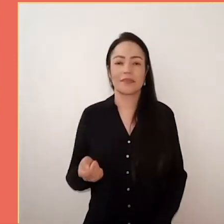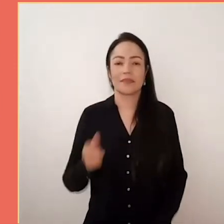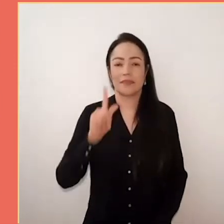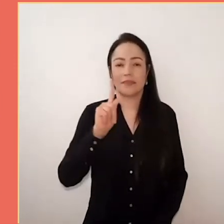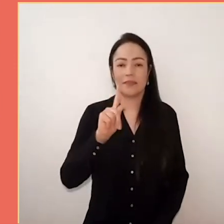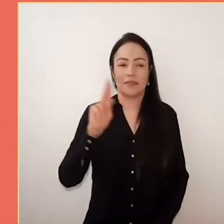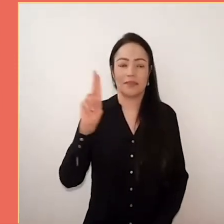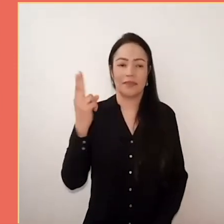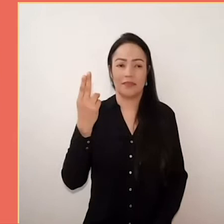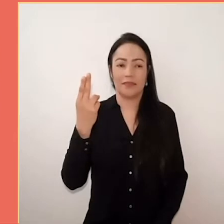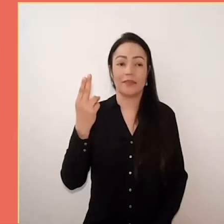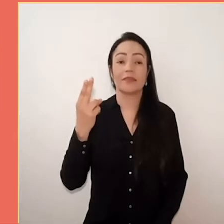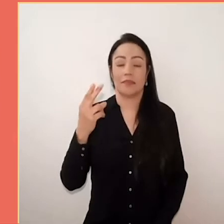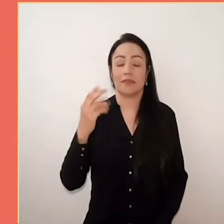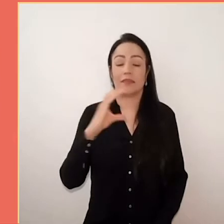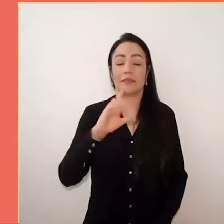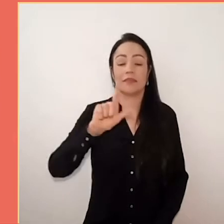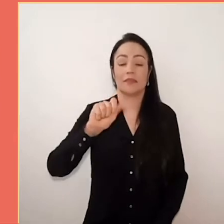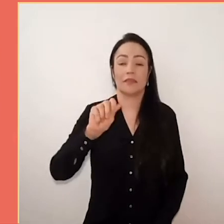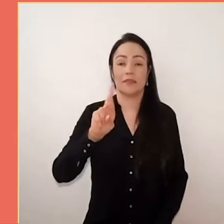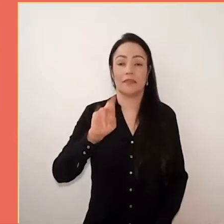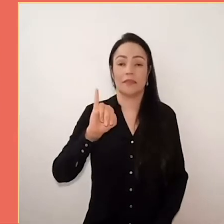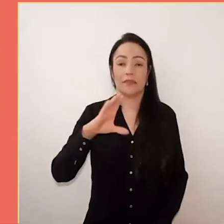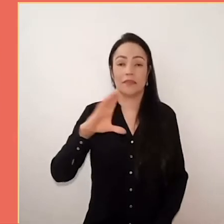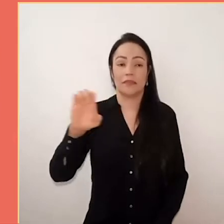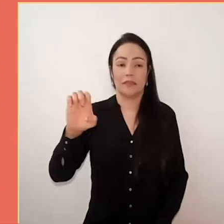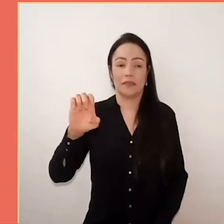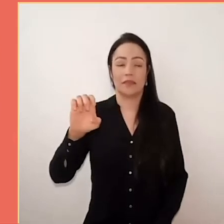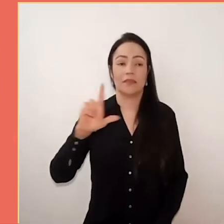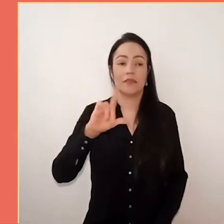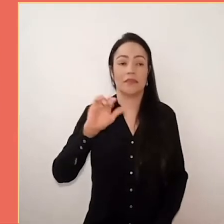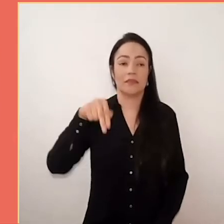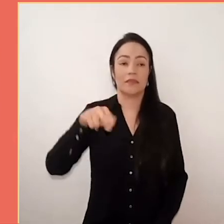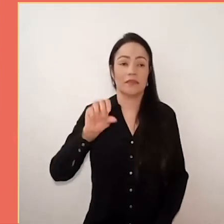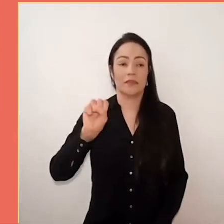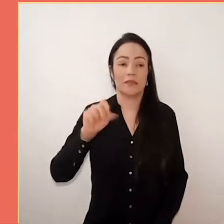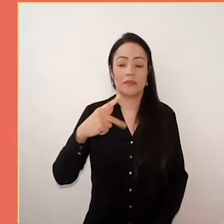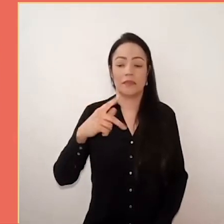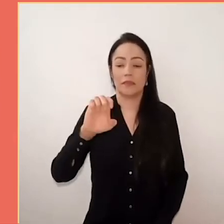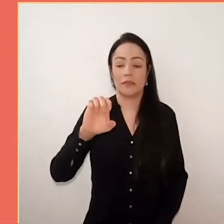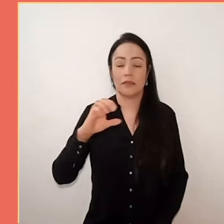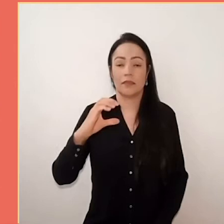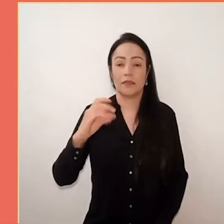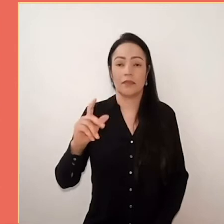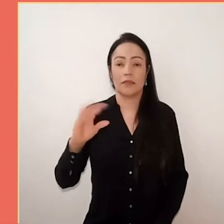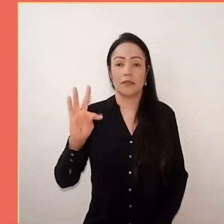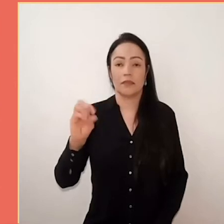de Clarice Lispector, em que uma mulher entra no quarto vazio da empregada